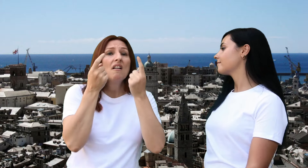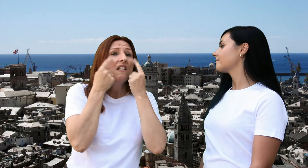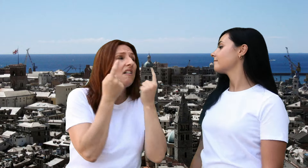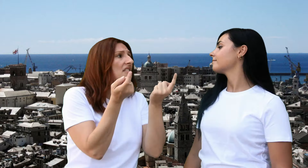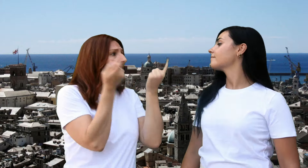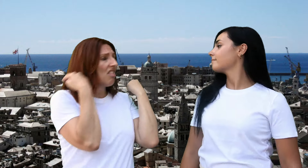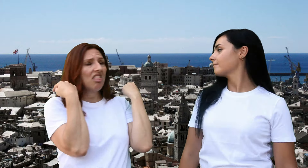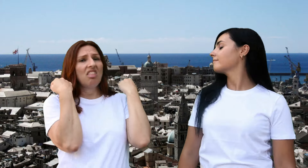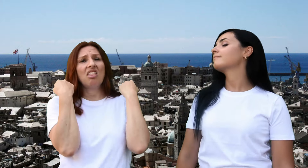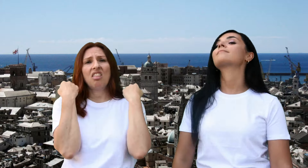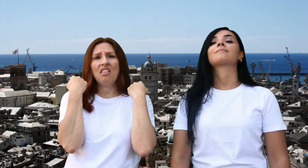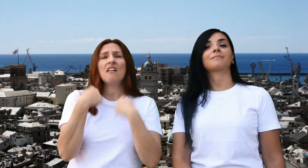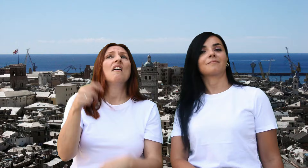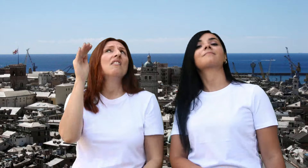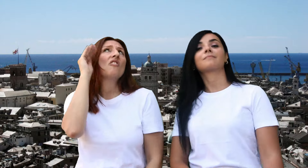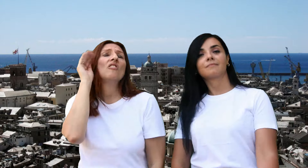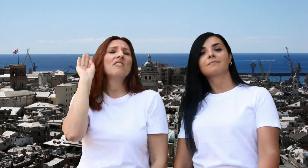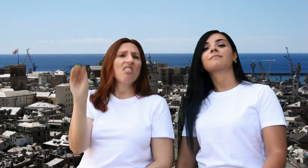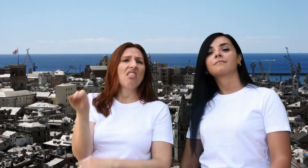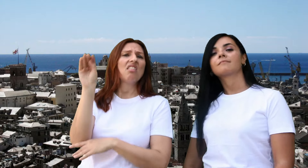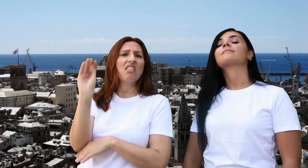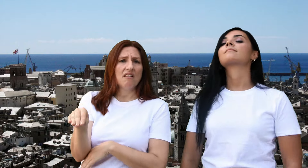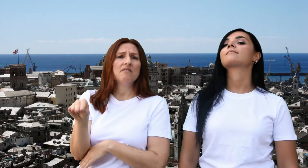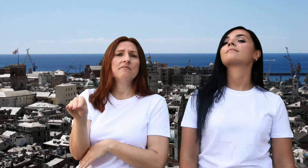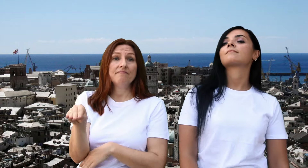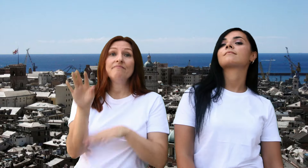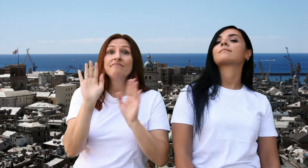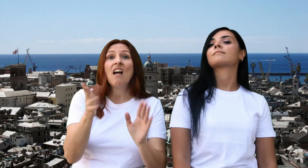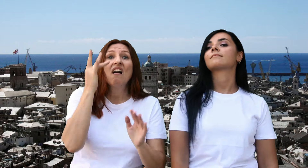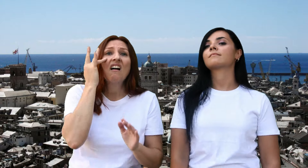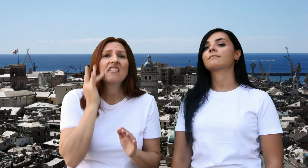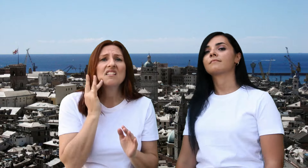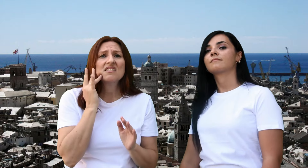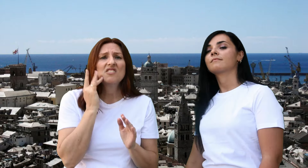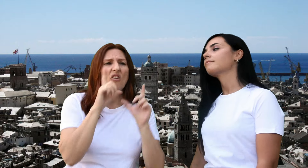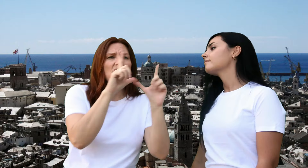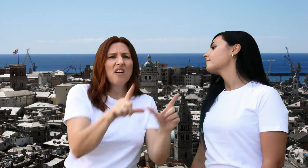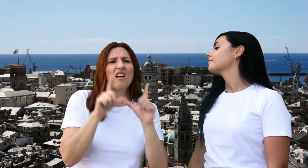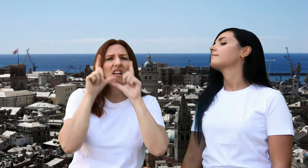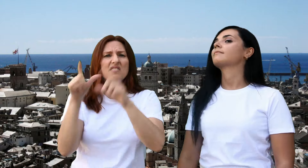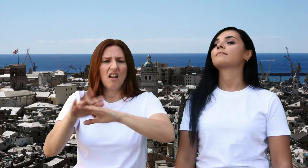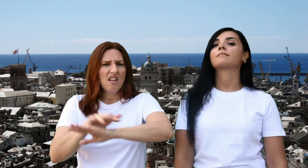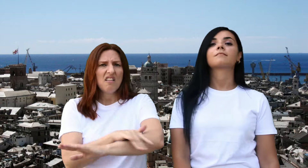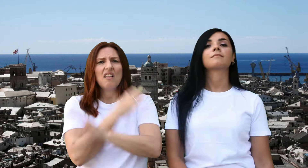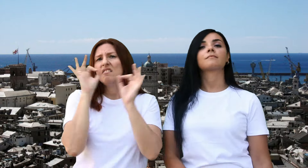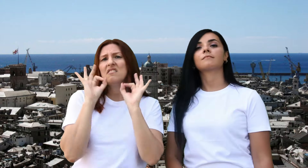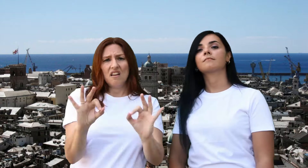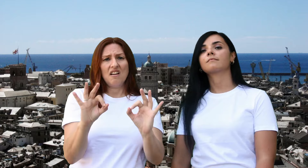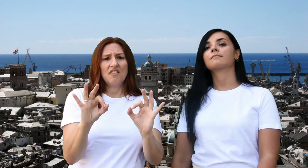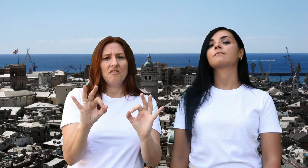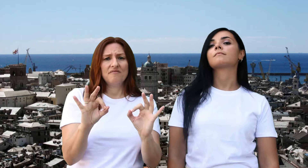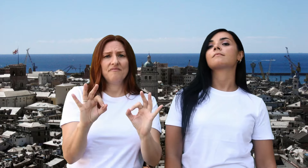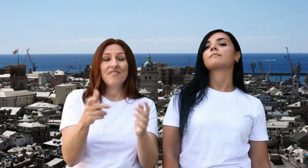Se guardi ma non vedi, se ascolti ma distratto puoi compiere gesti di cattivo gusto e senza tatto!